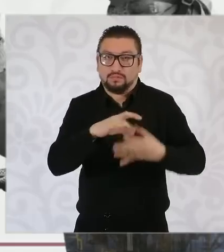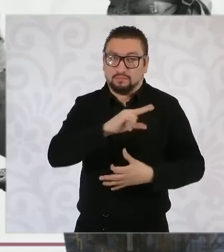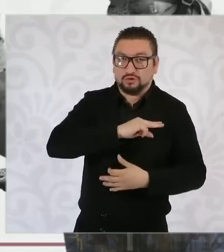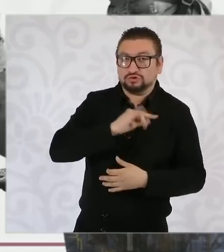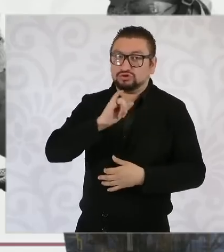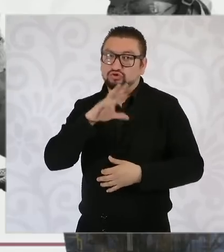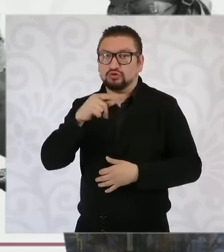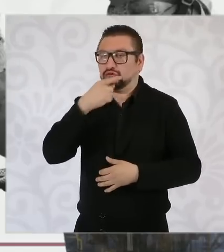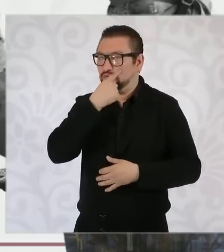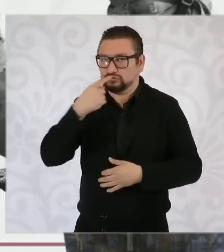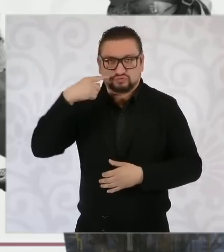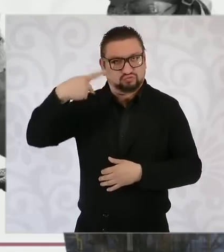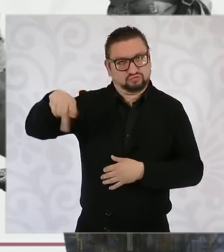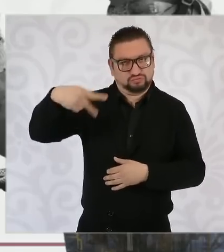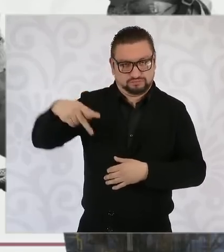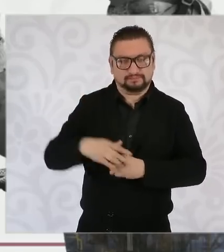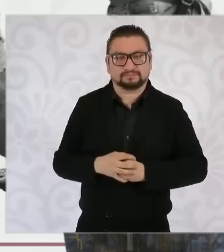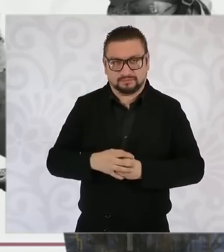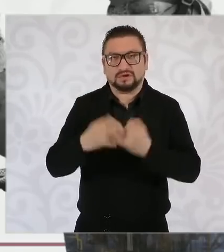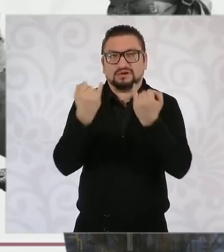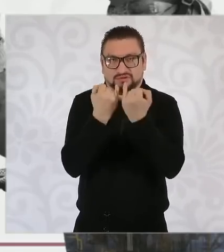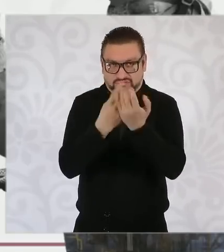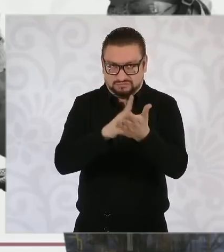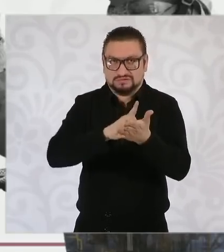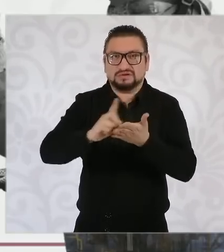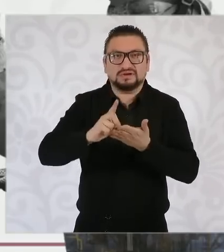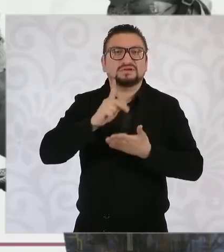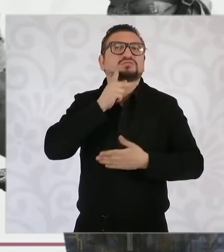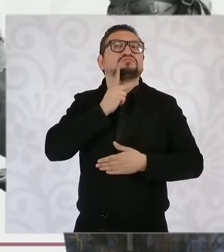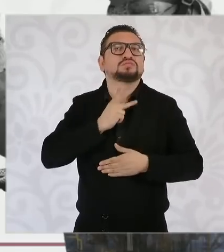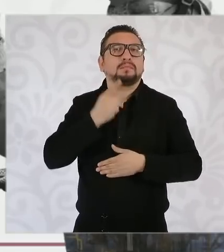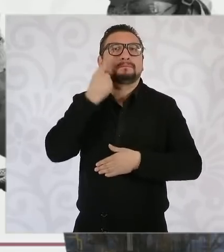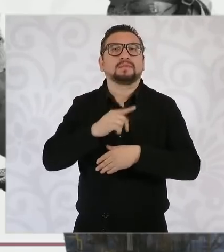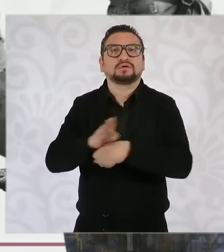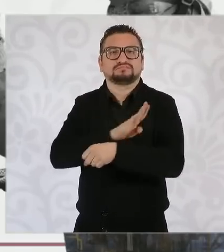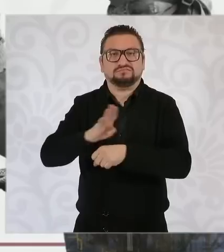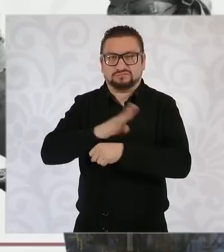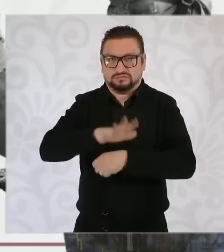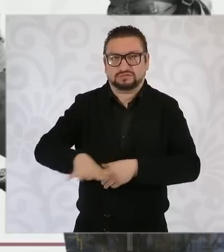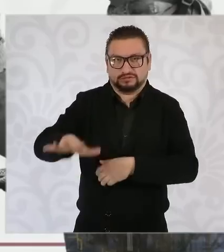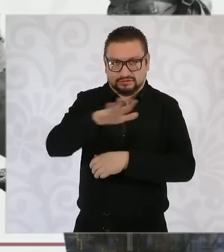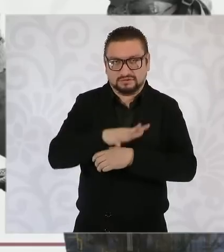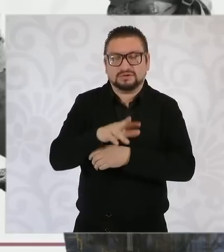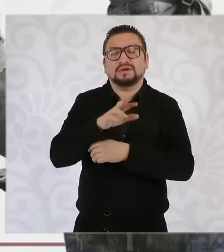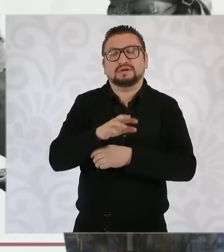incorpora el derecho petrolero para el bienestar como nuevo régimen fiscal simplificado para Pemex